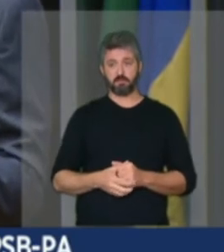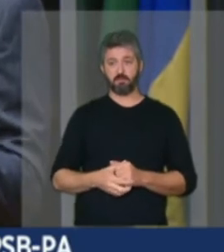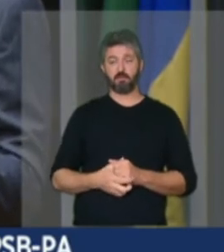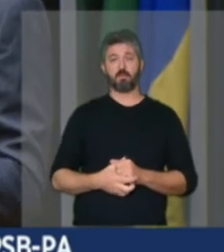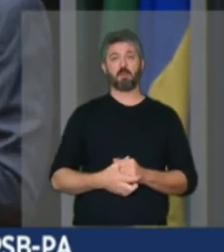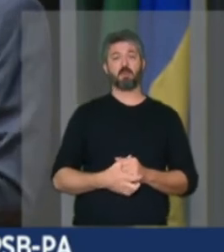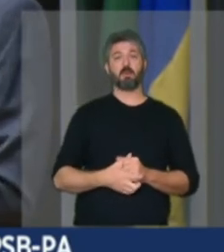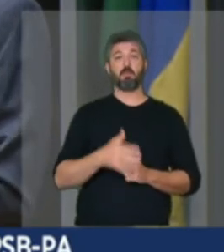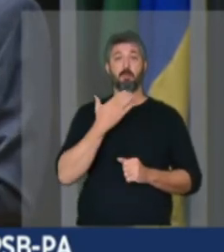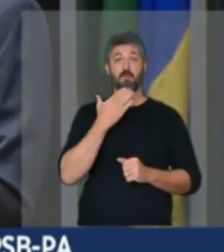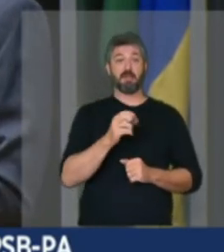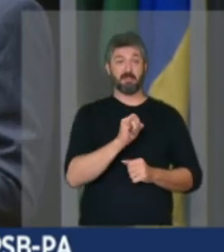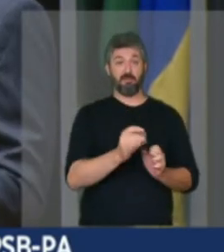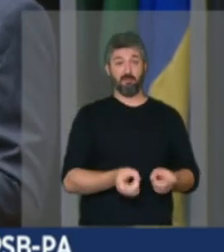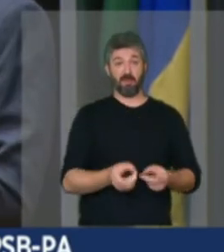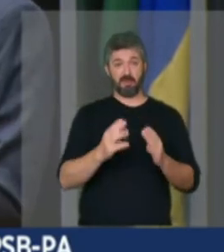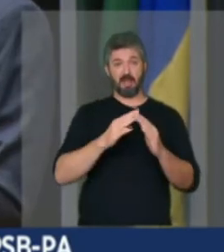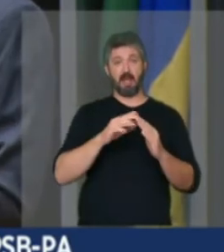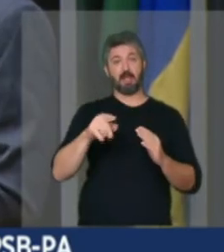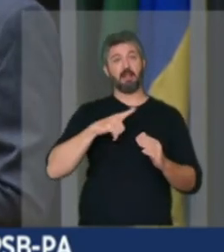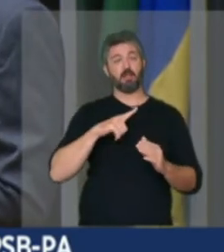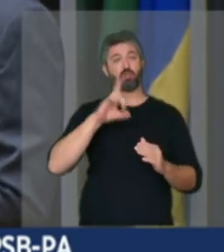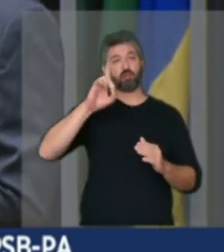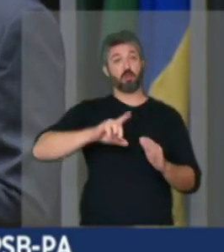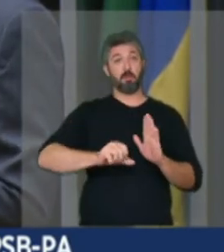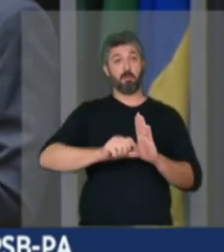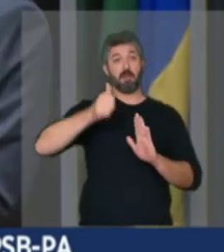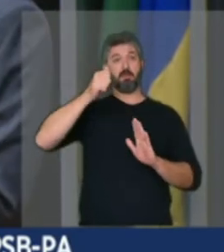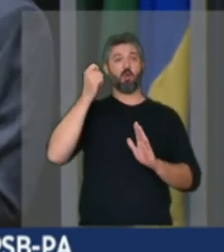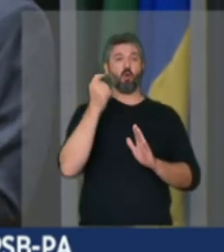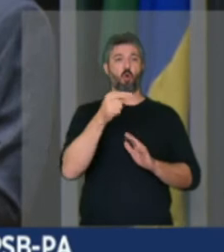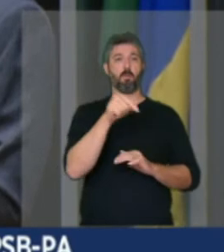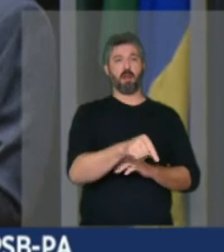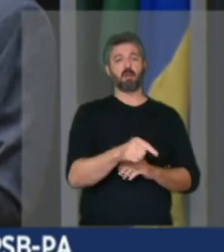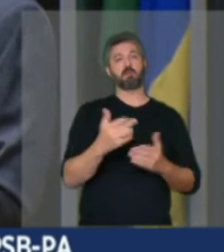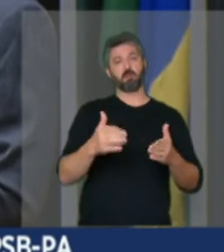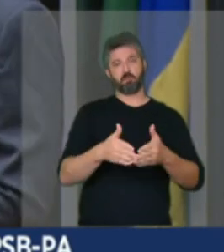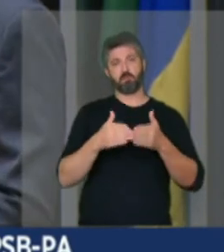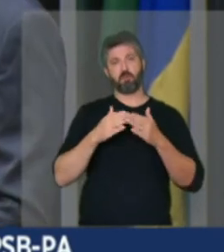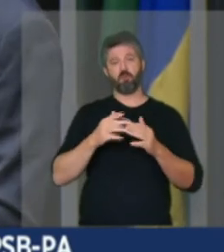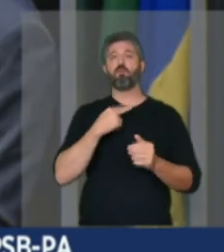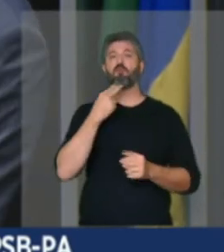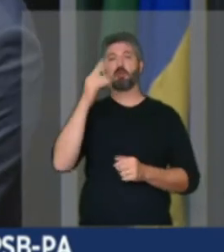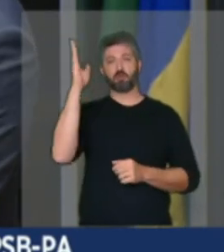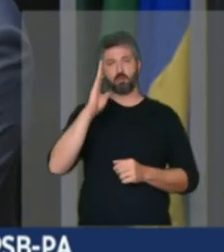PESSOAS QUE CONSTRUIRAM SUAS CASAS E TENHA PREFERÊNCIA NA VENDA DAS CASAS. AGRADEÇO E PEÇO QUE SEJA COLOCADO NA VOZ DO -- BRASIL. [PRESIDENTE]: